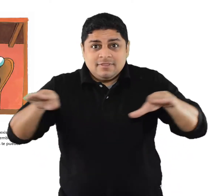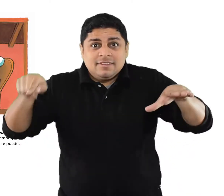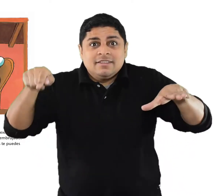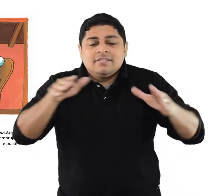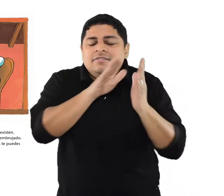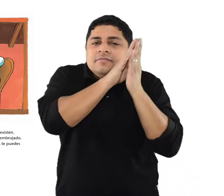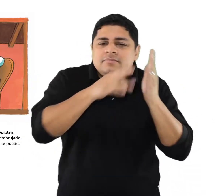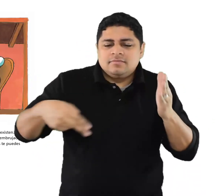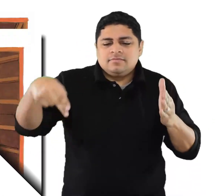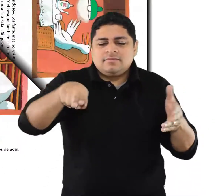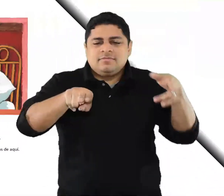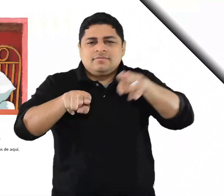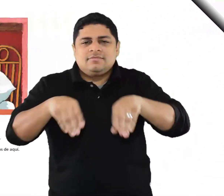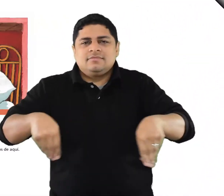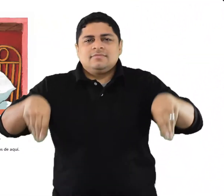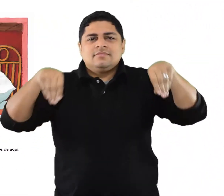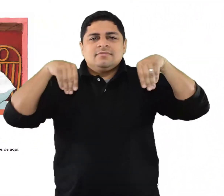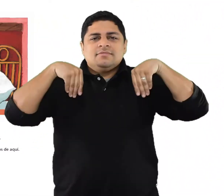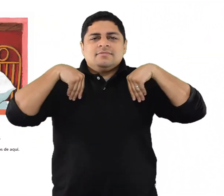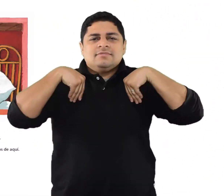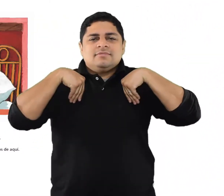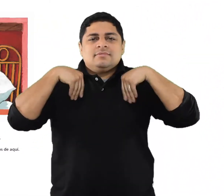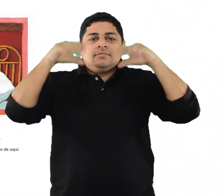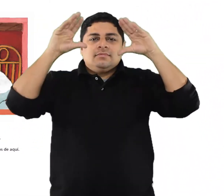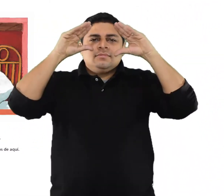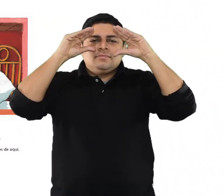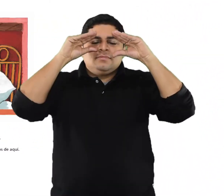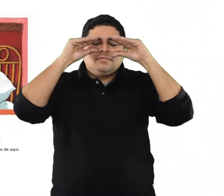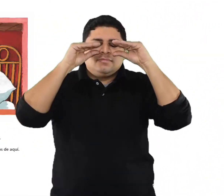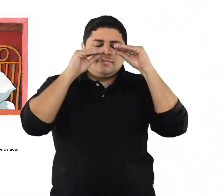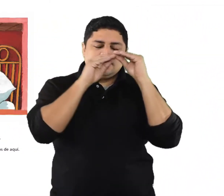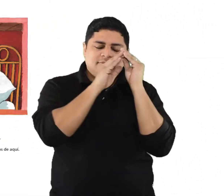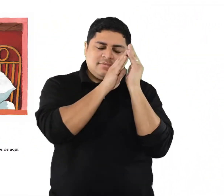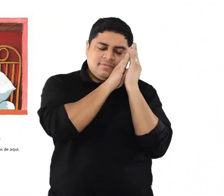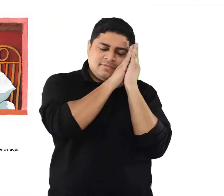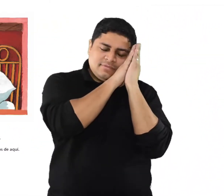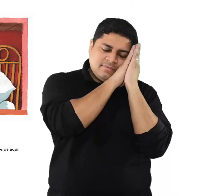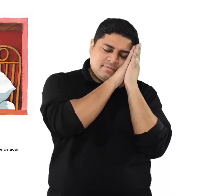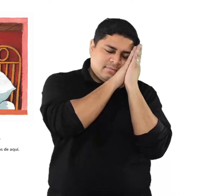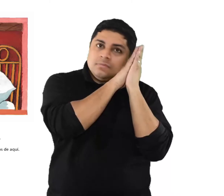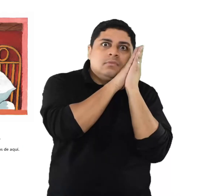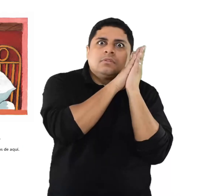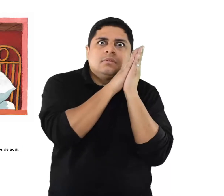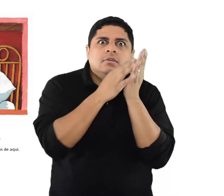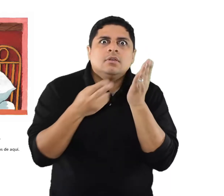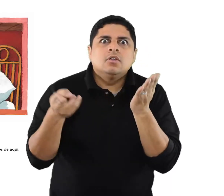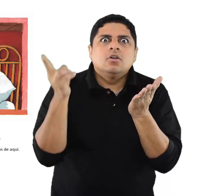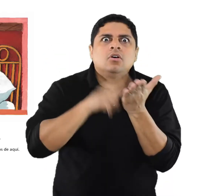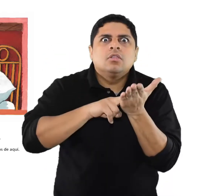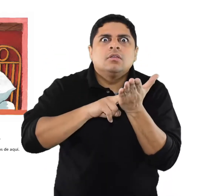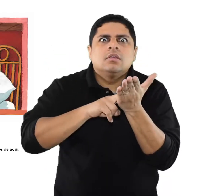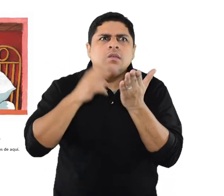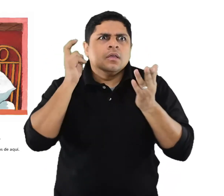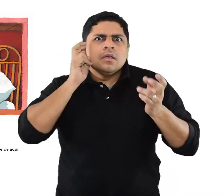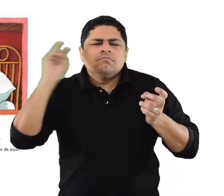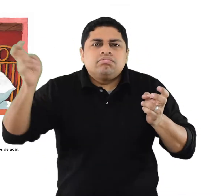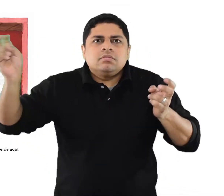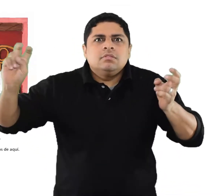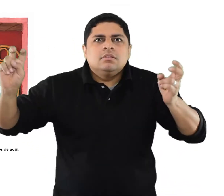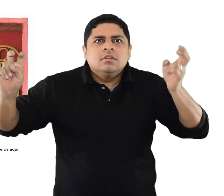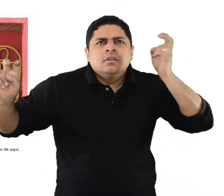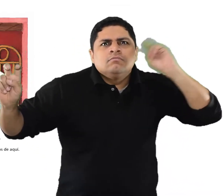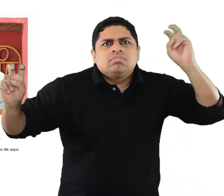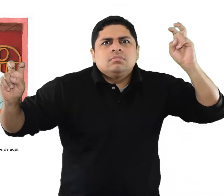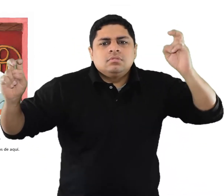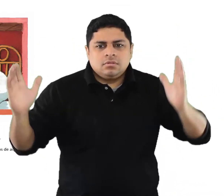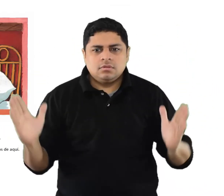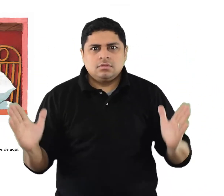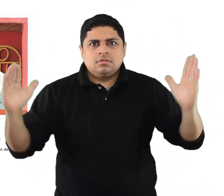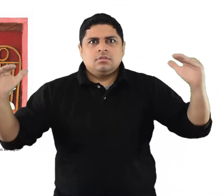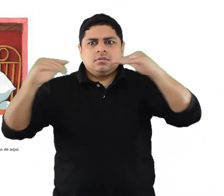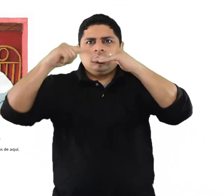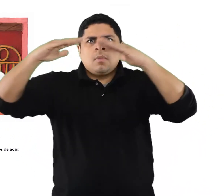Entonces los dos se van a la cama se acobijan para dormir. Pero... de repente otra vez se escuchan diferentes ruidos, la cama se mueve, el techo también